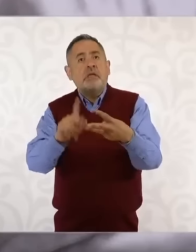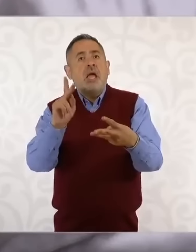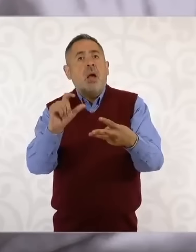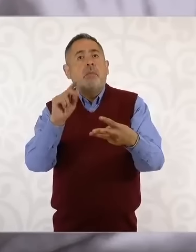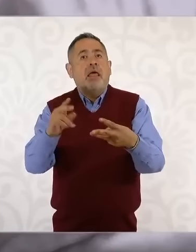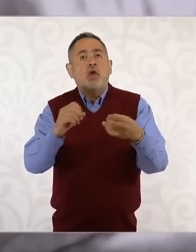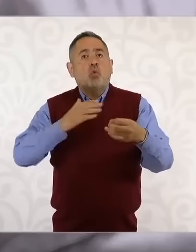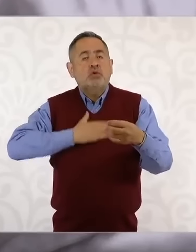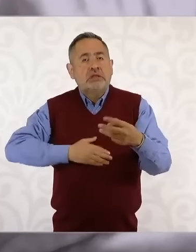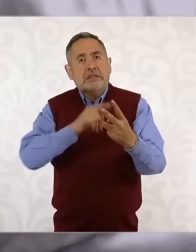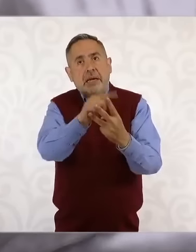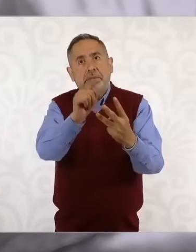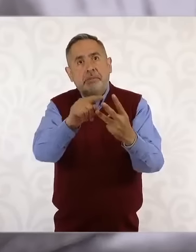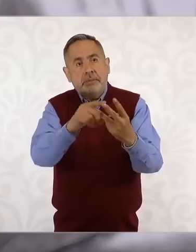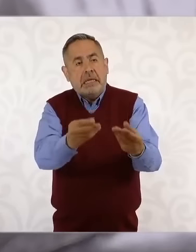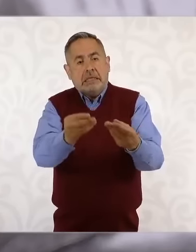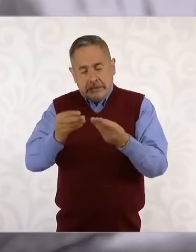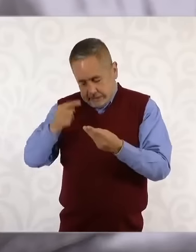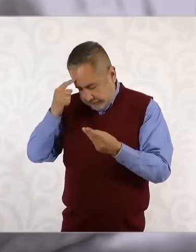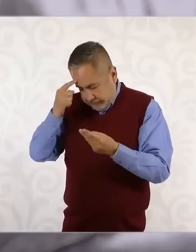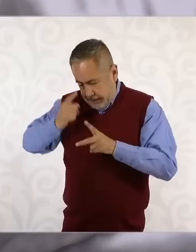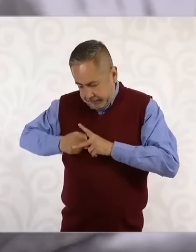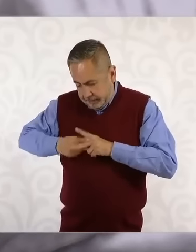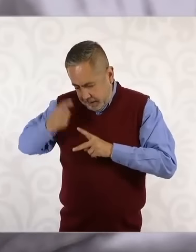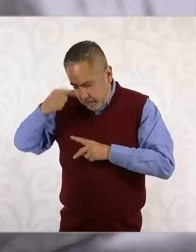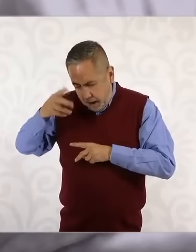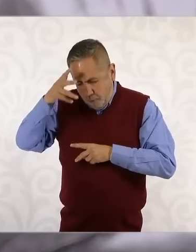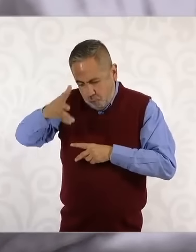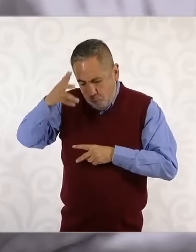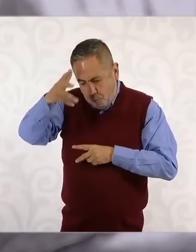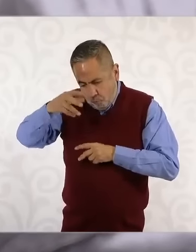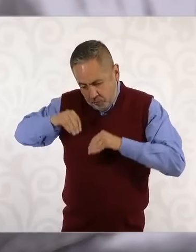Todos esos insumos son los que nos sirven para estar eh precisamente eh digamos que